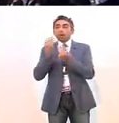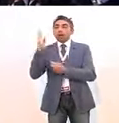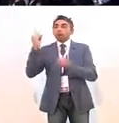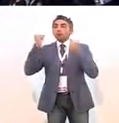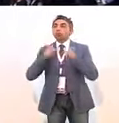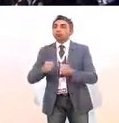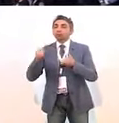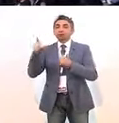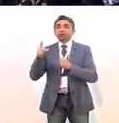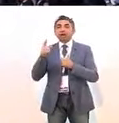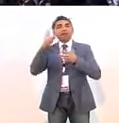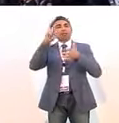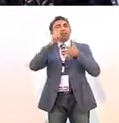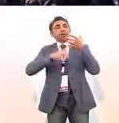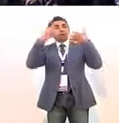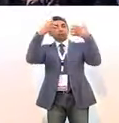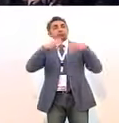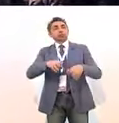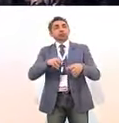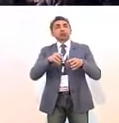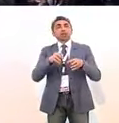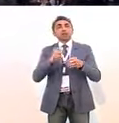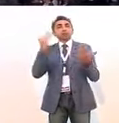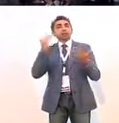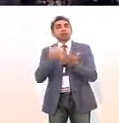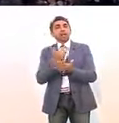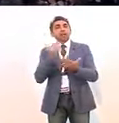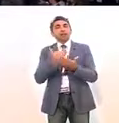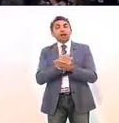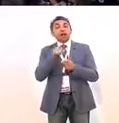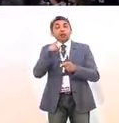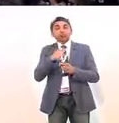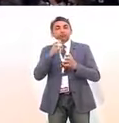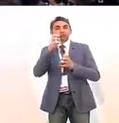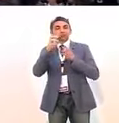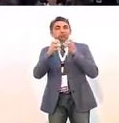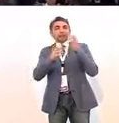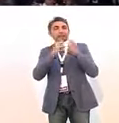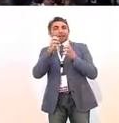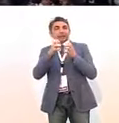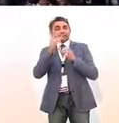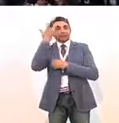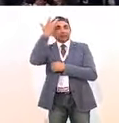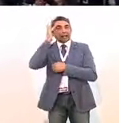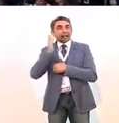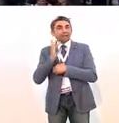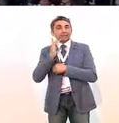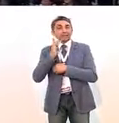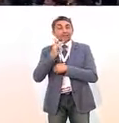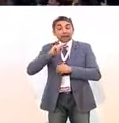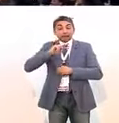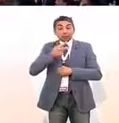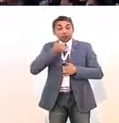di ridurre le tasse e di evitare questa crisi che rischia di esserci dal secondo figlio